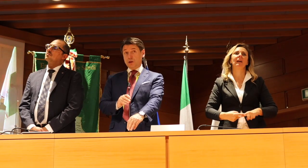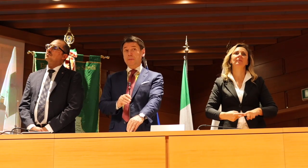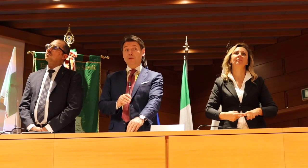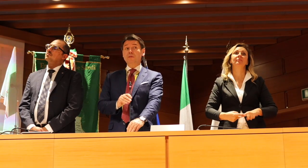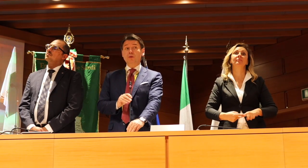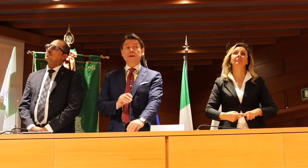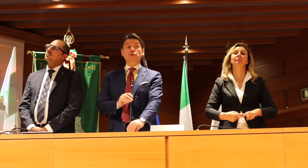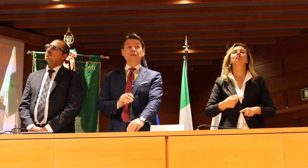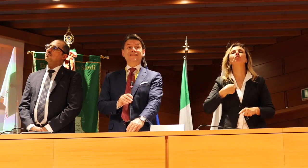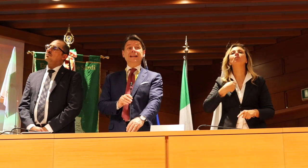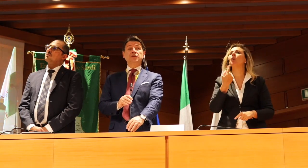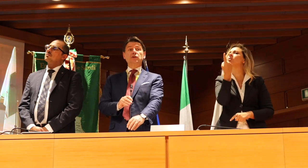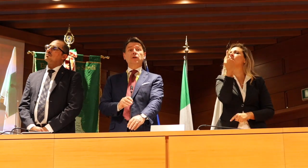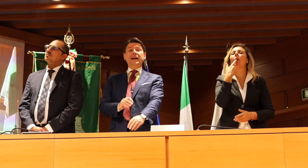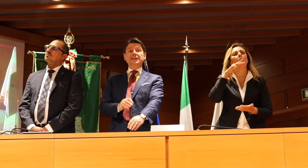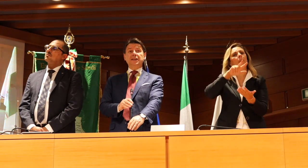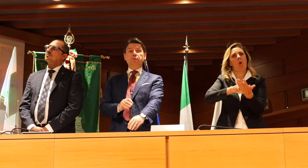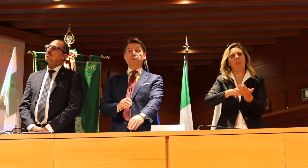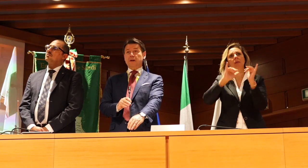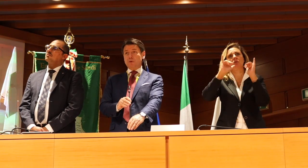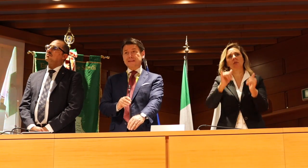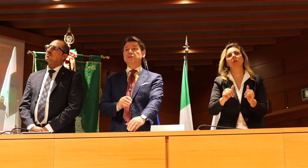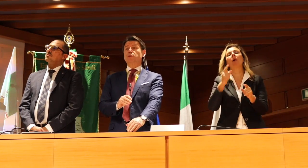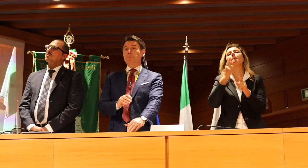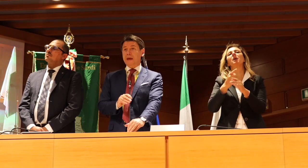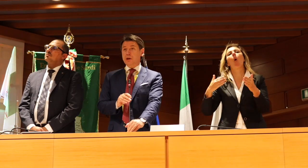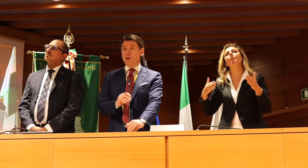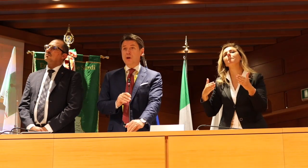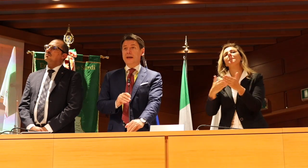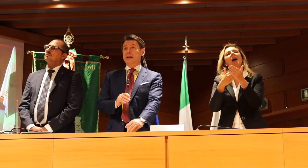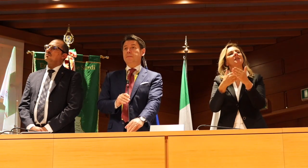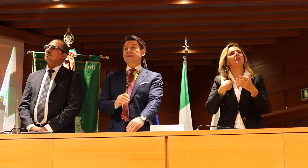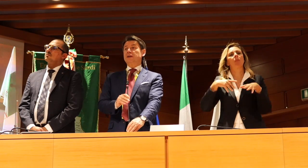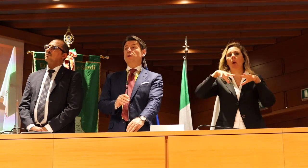Quello che però vi prometto senz'altro è quello di riporre il mio massimo impegno